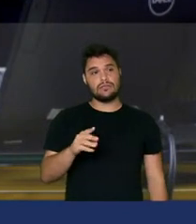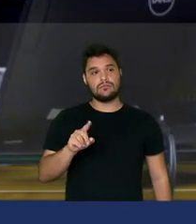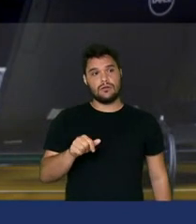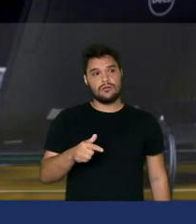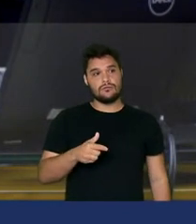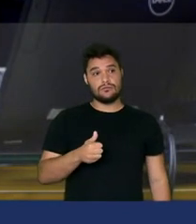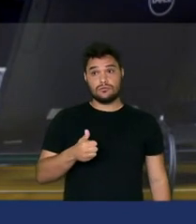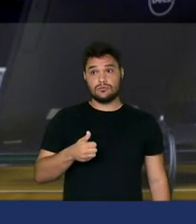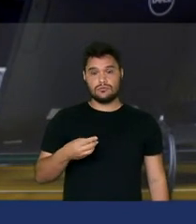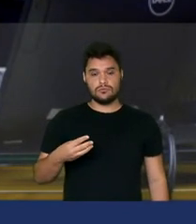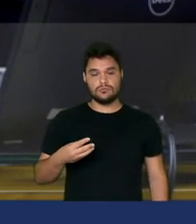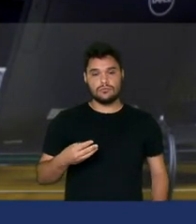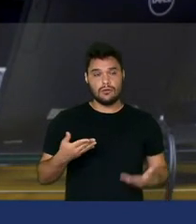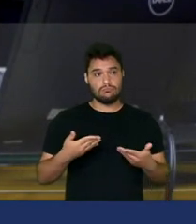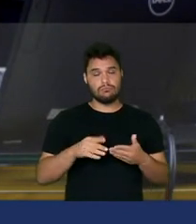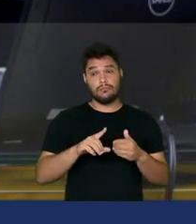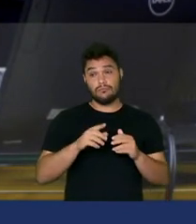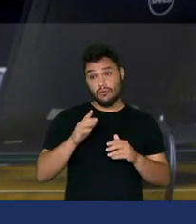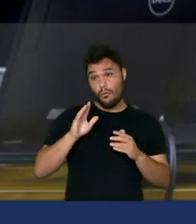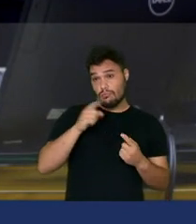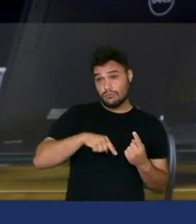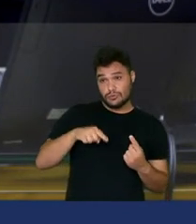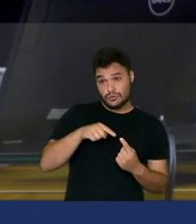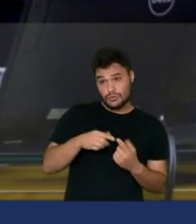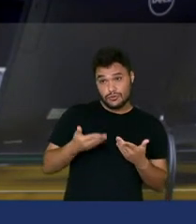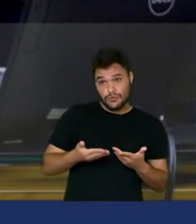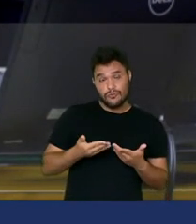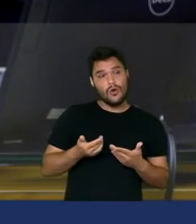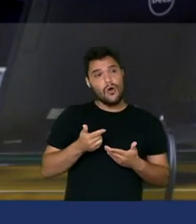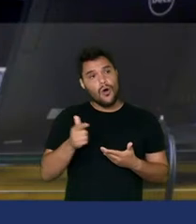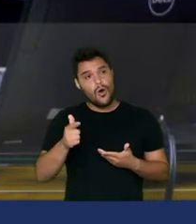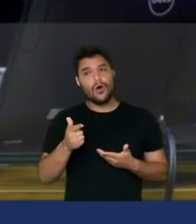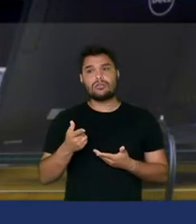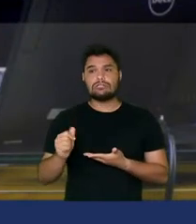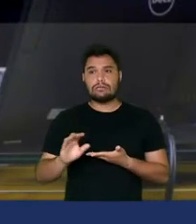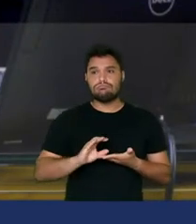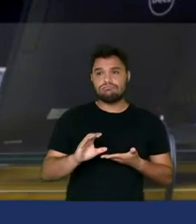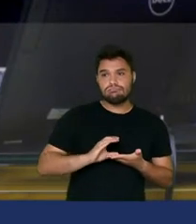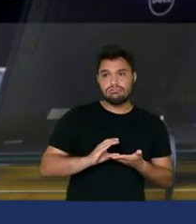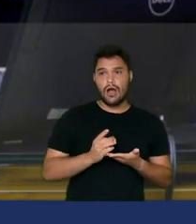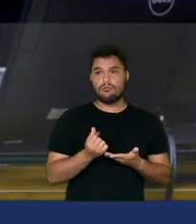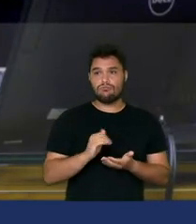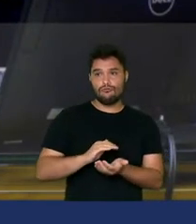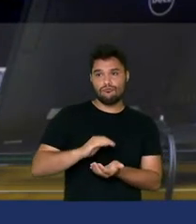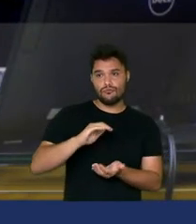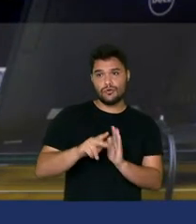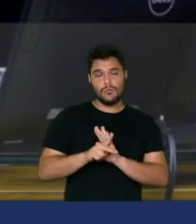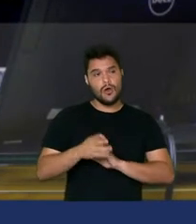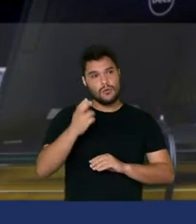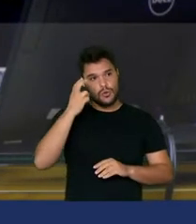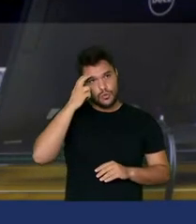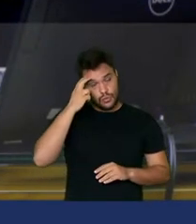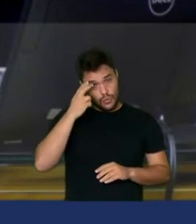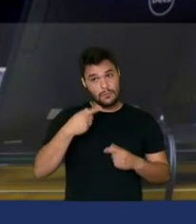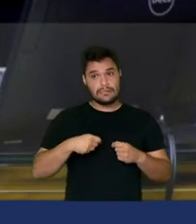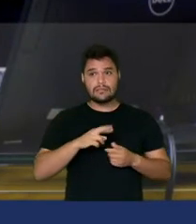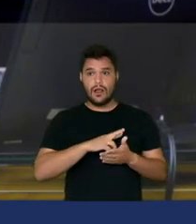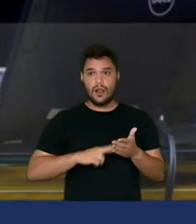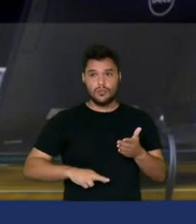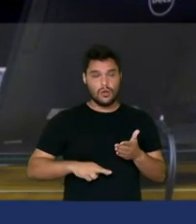SETOR CULTURAL DECORRENTE DE COALAMIDADES PÚBLICAS PARA ATRIBUIR OUTRAS FONTES DE RECURSOS AO FUNDO NACIONAL DE CULTURA, PARECER DAS COMISSÕES DE CULTURA, FINANÇ